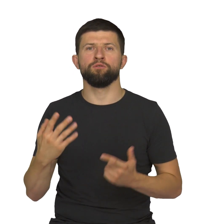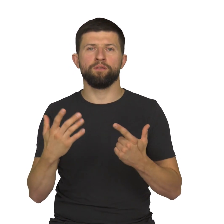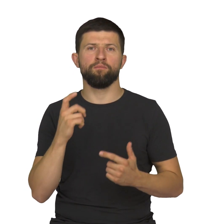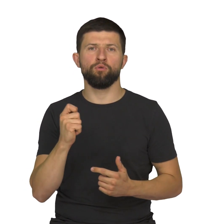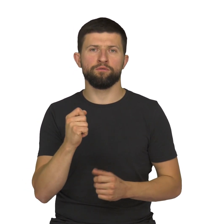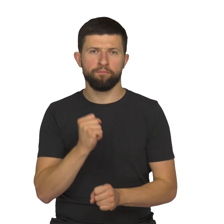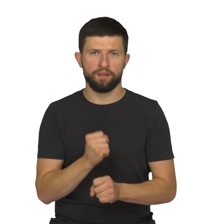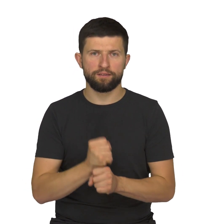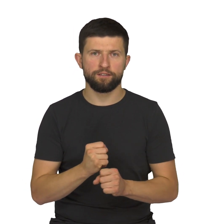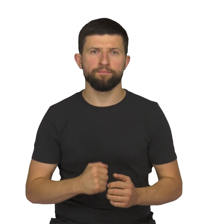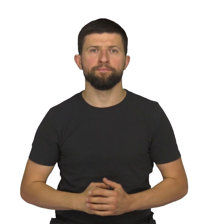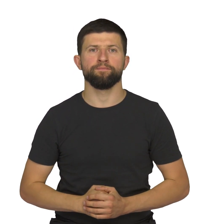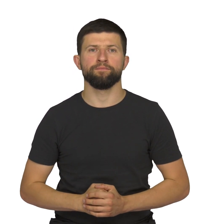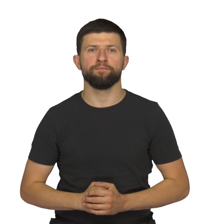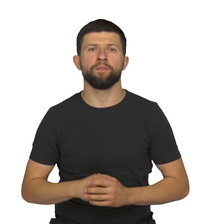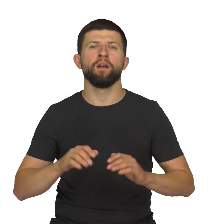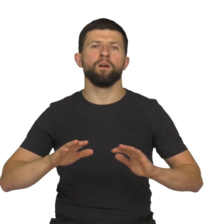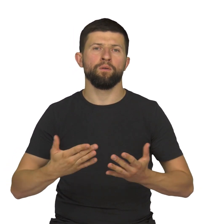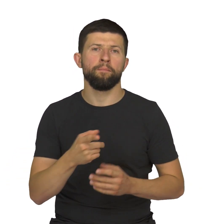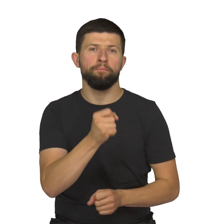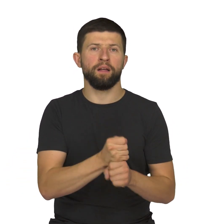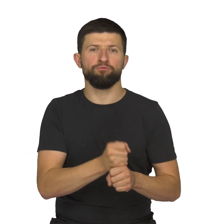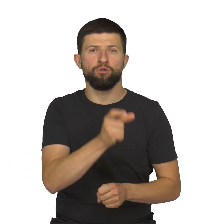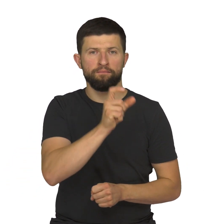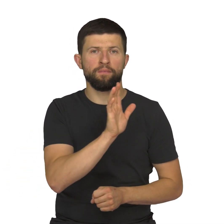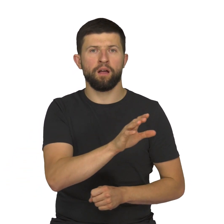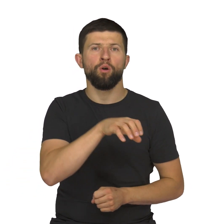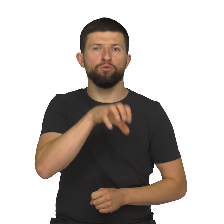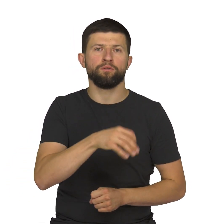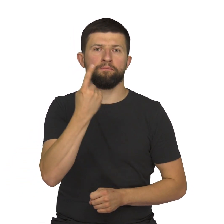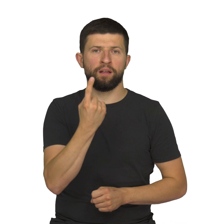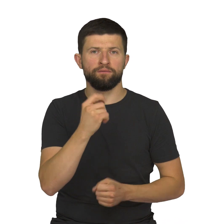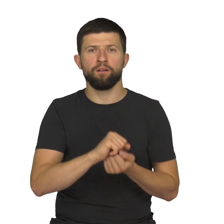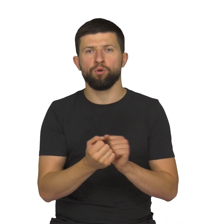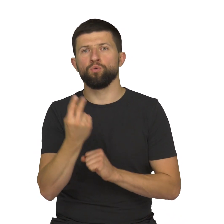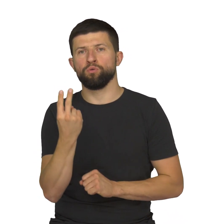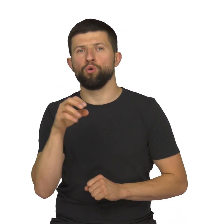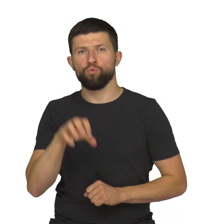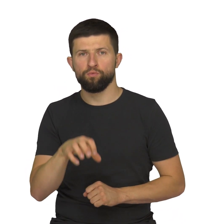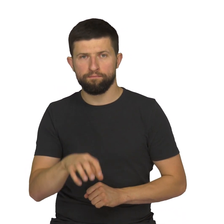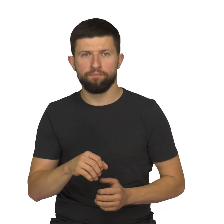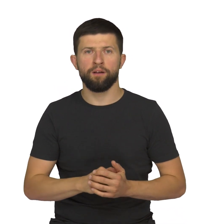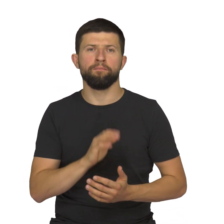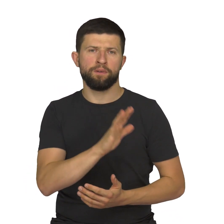odpowiada więc 7 godzinom pracy. Oznacza to, że pracownik legitymujący się znacznym lub umiarkowanym stopniem niepełnosprawności